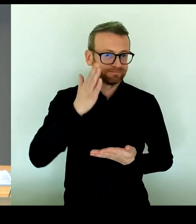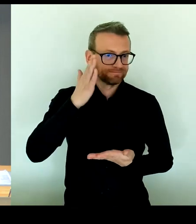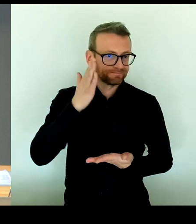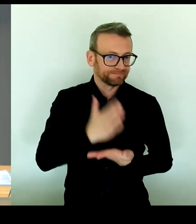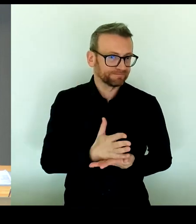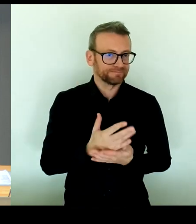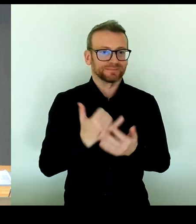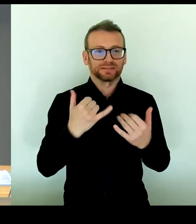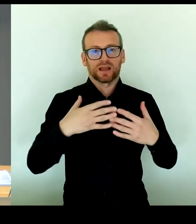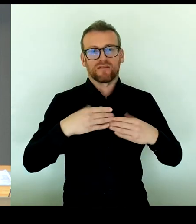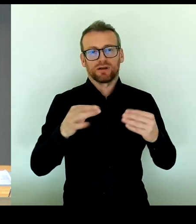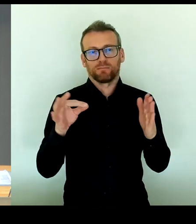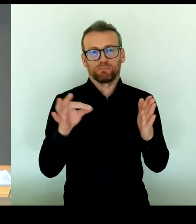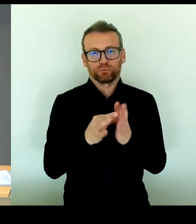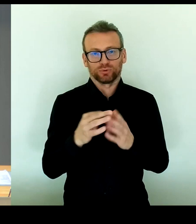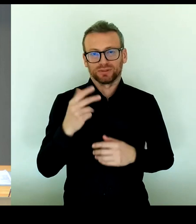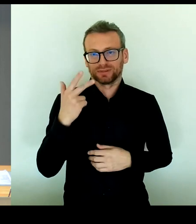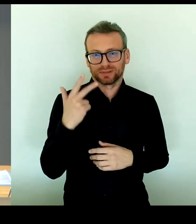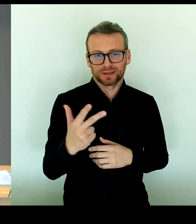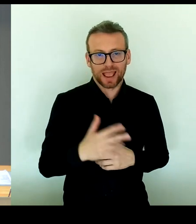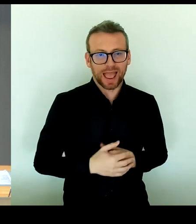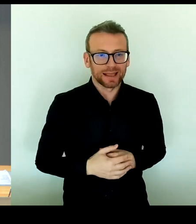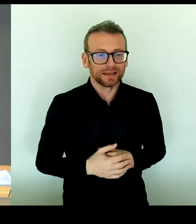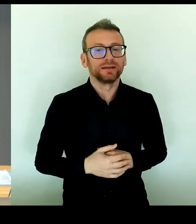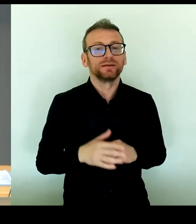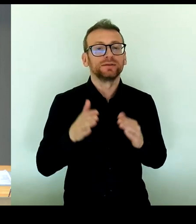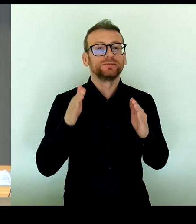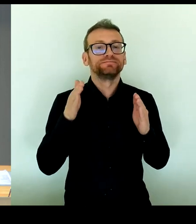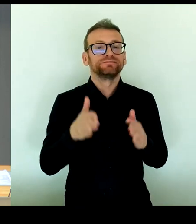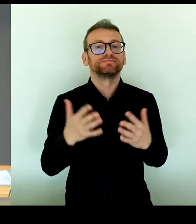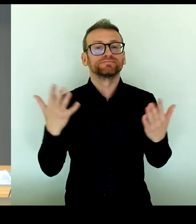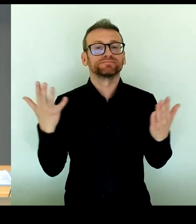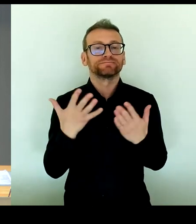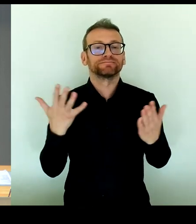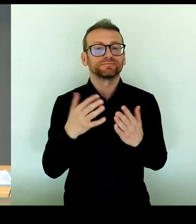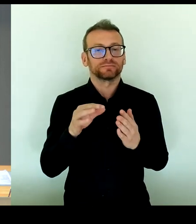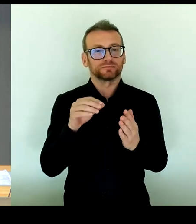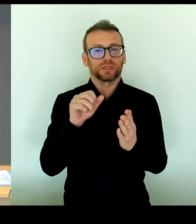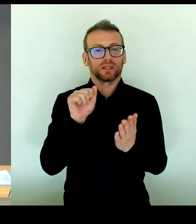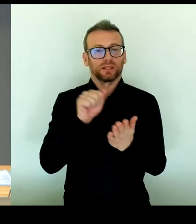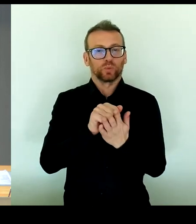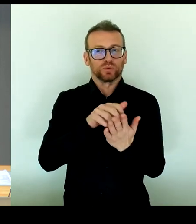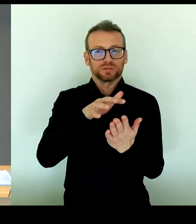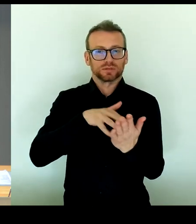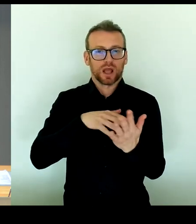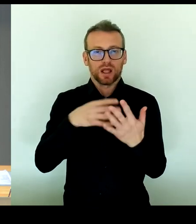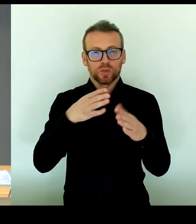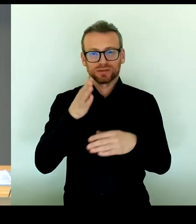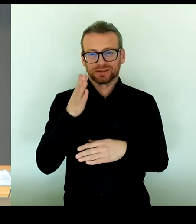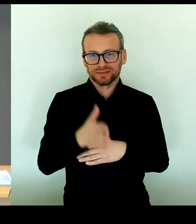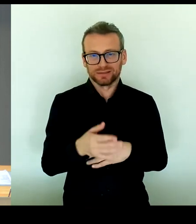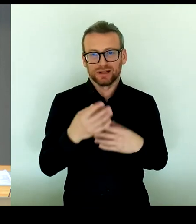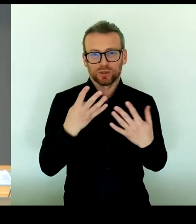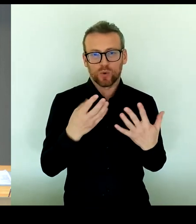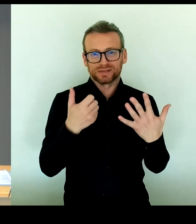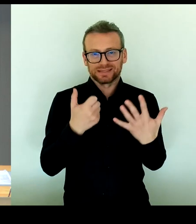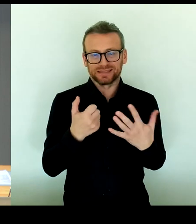Datenschutz und Informationsfreiheit Frau Kampp im Abgeordnetenhaus und erteile ihr das Wort.